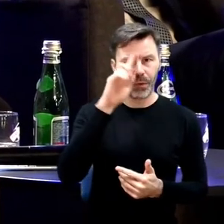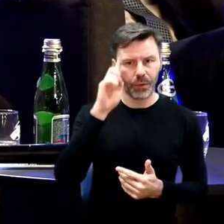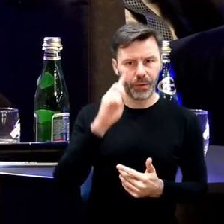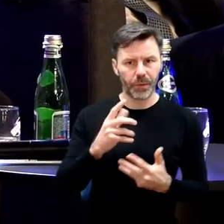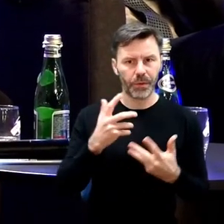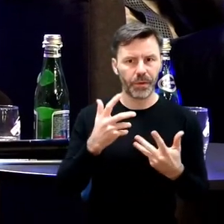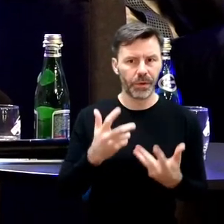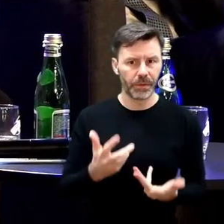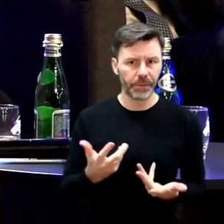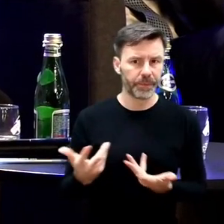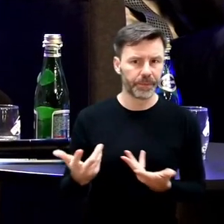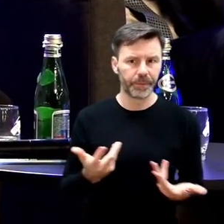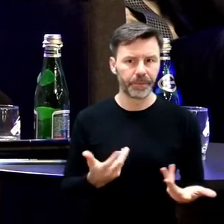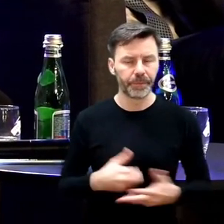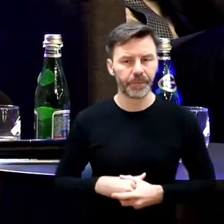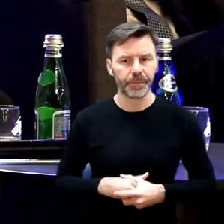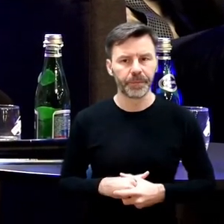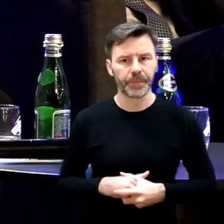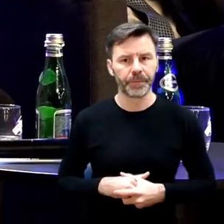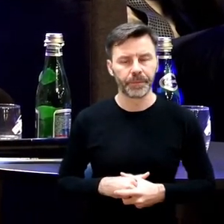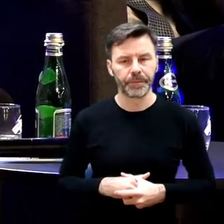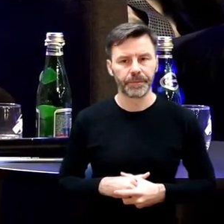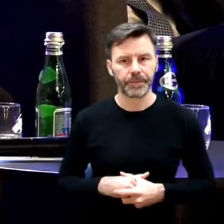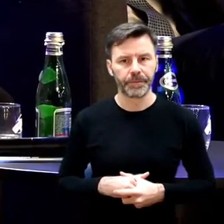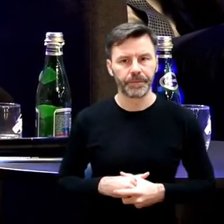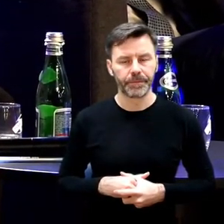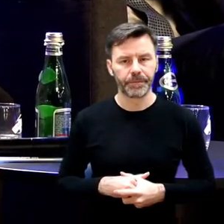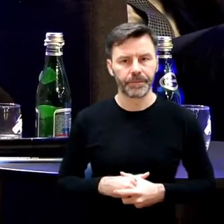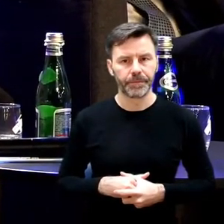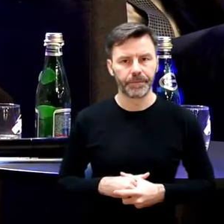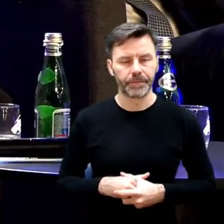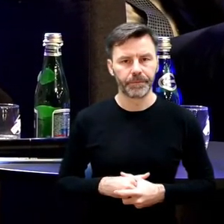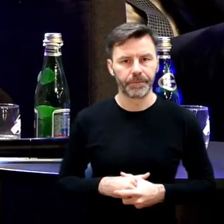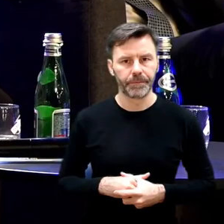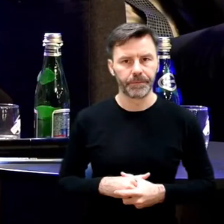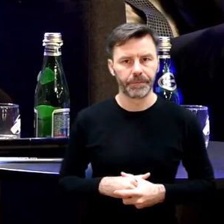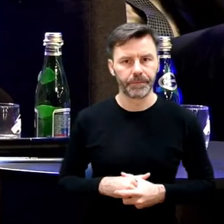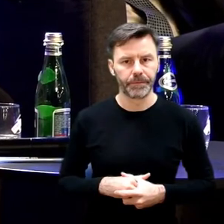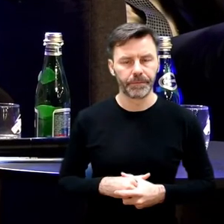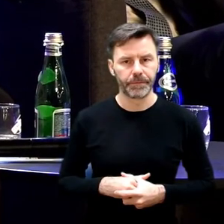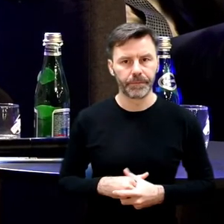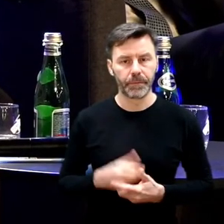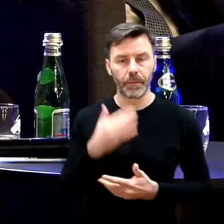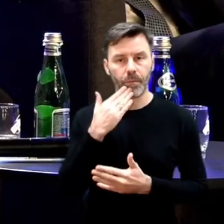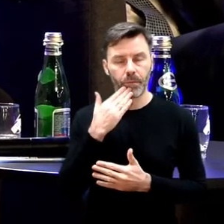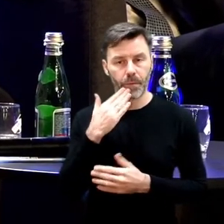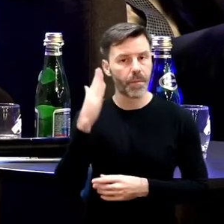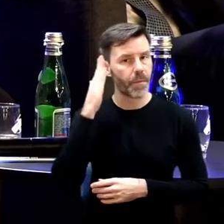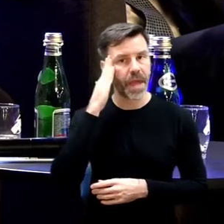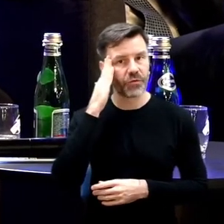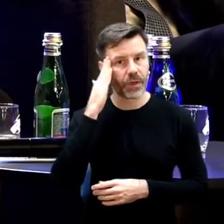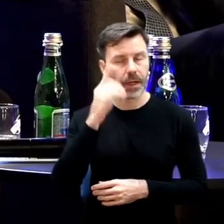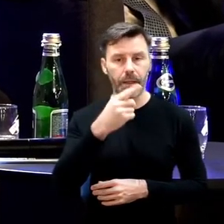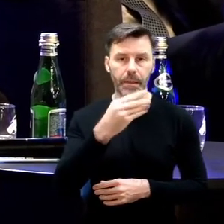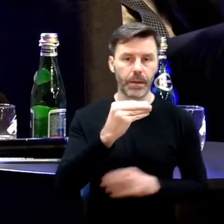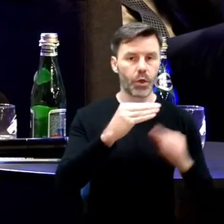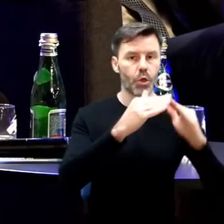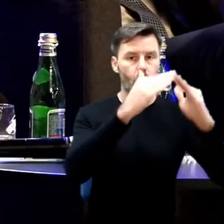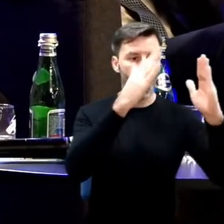Mówiłem o 26 tysiącach mieszkań, nie budynków. Mieszkań, tak. Natomiast rzeczywiście plany inwestycyjne